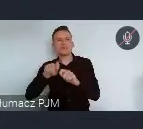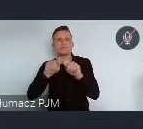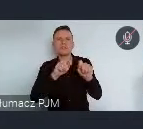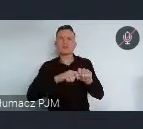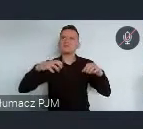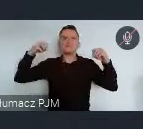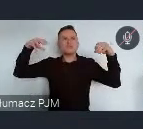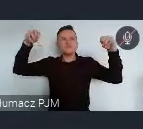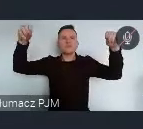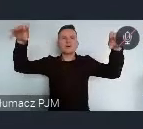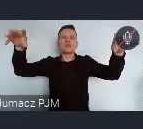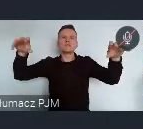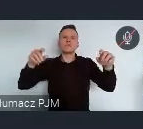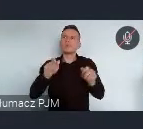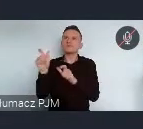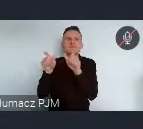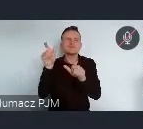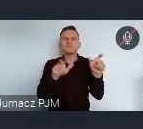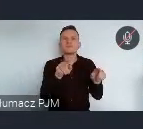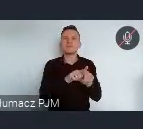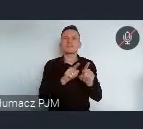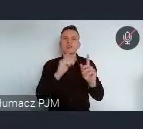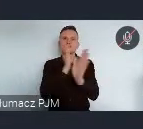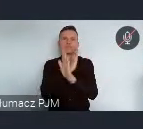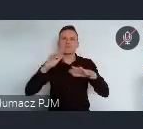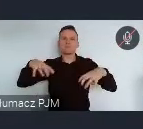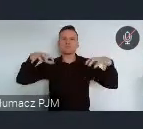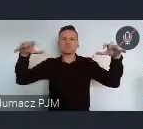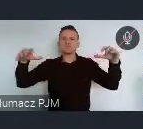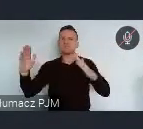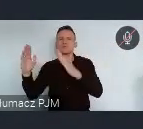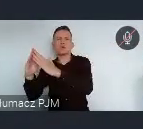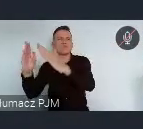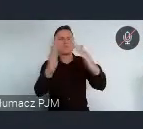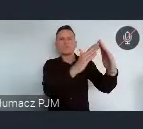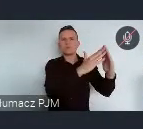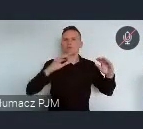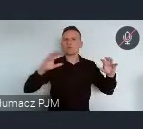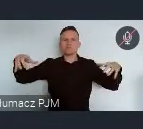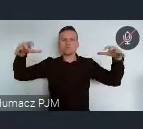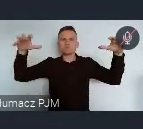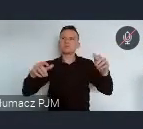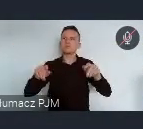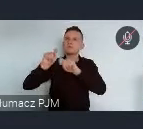a także kontrolować szkodliwe emisje z gospodarstw domowych. Te dane otwarte, mamy nadzieję,